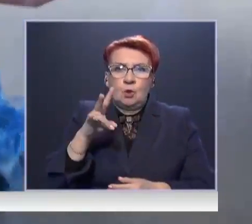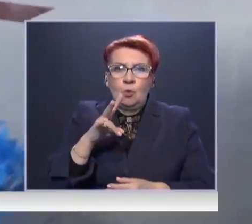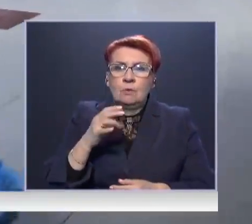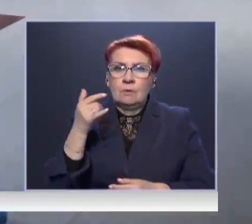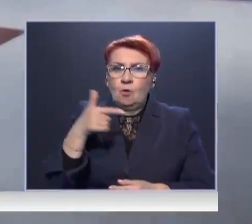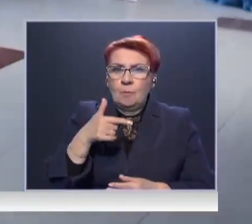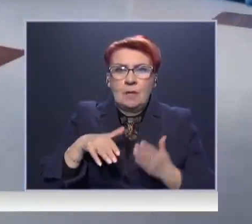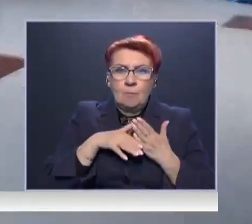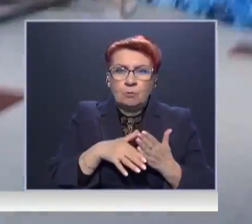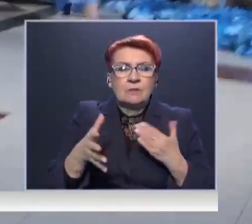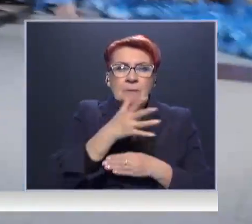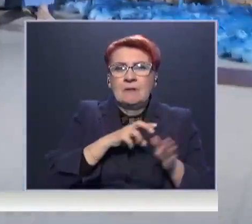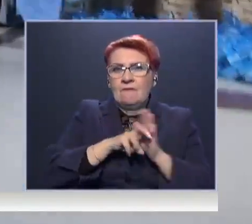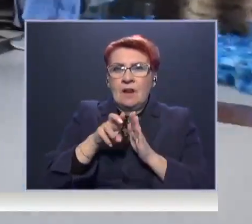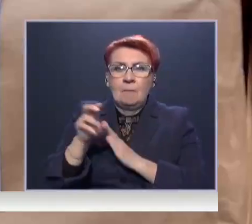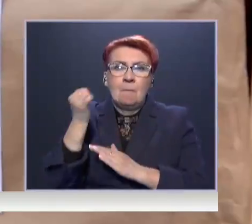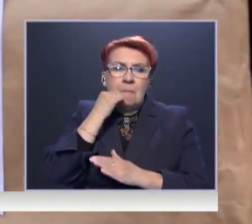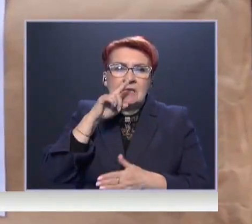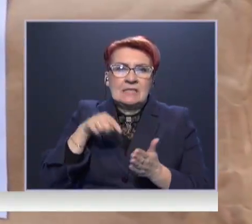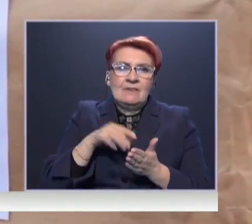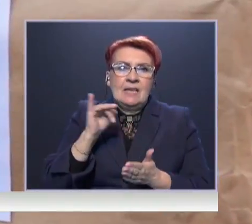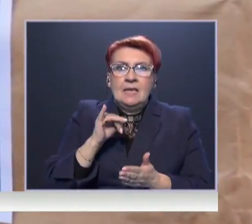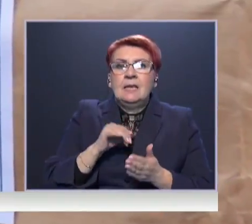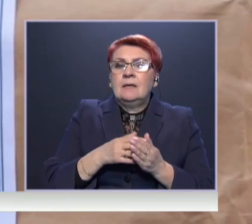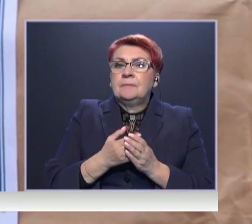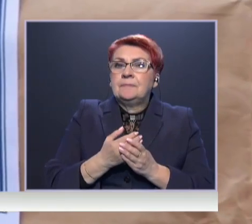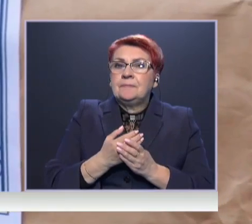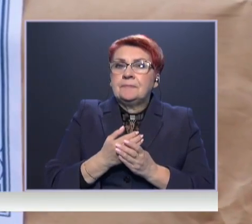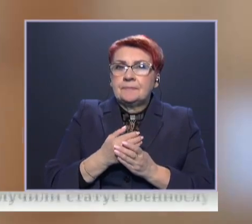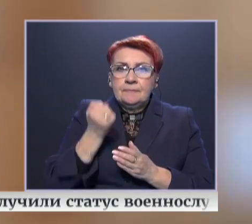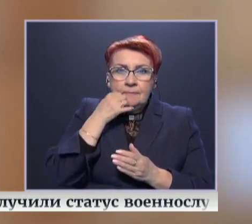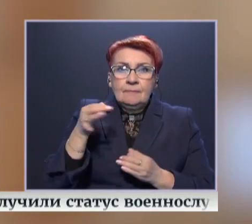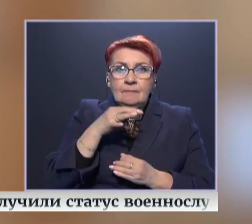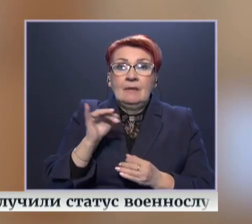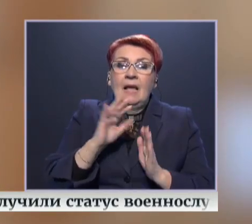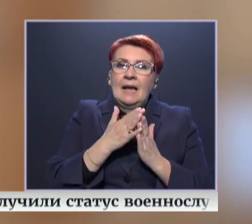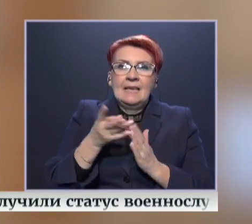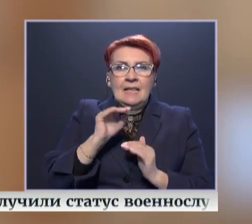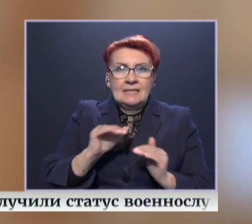В храмах Москвы и Московской области духовной литературу книги для детей передали Петербургские Александра